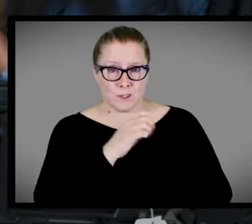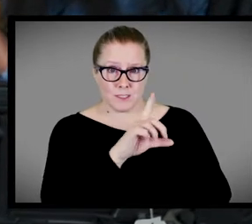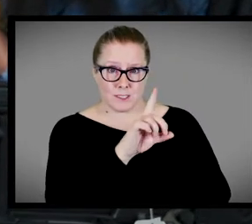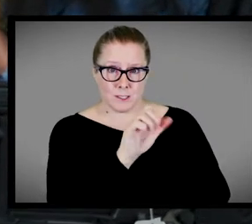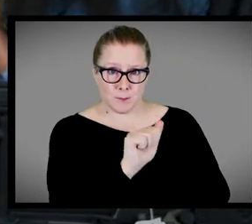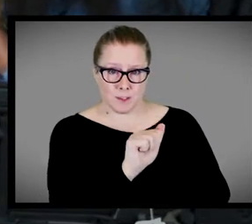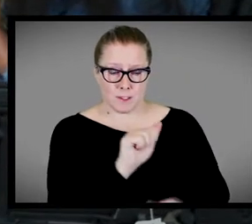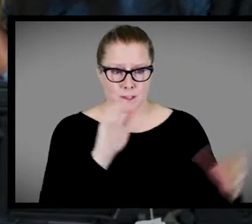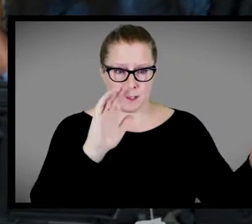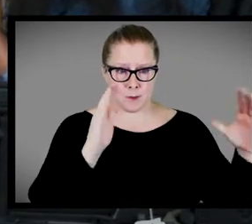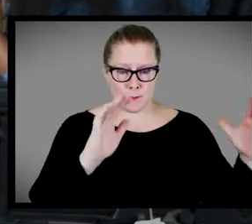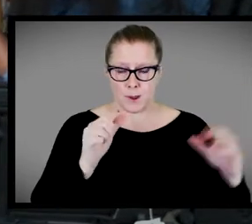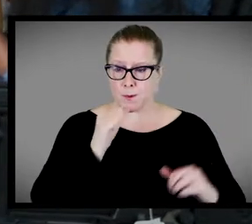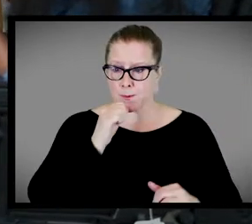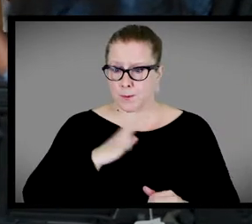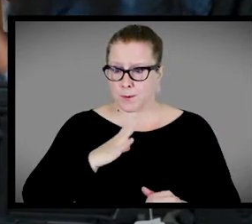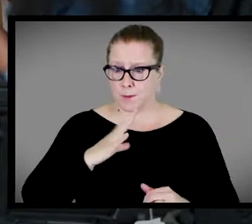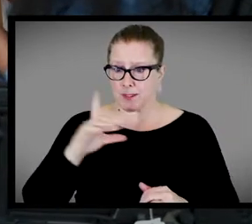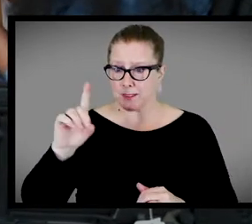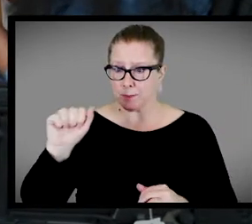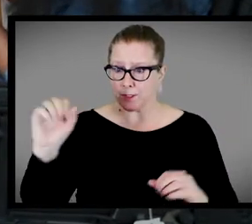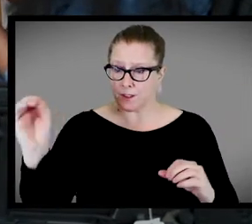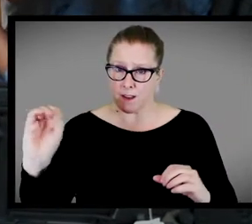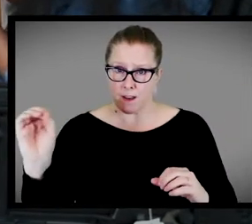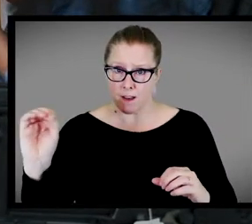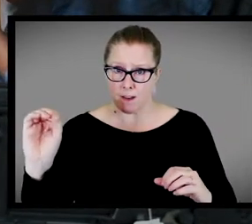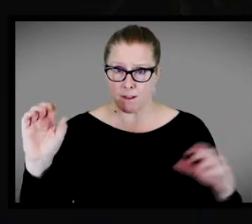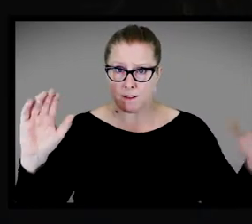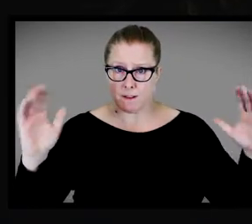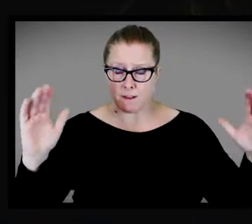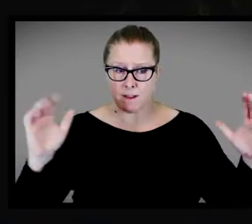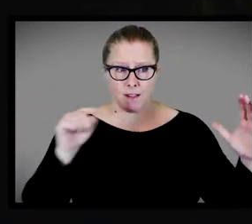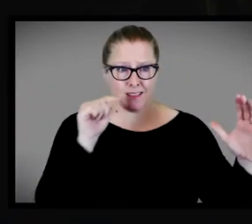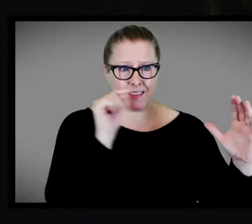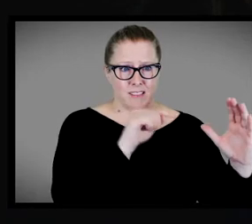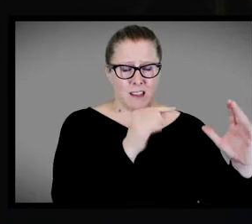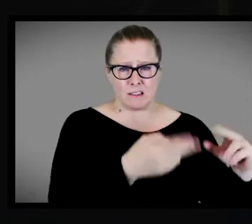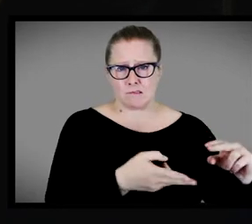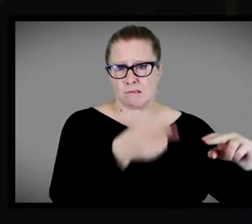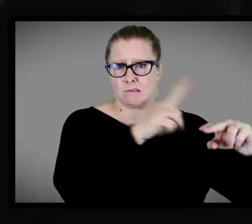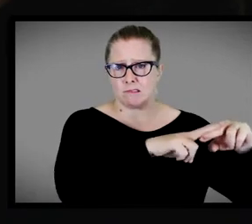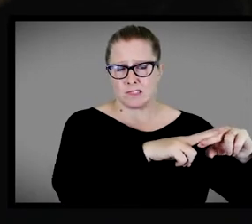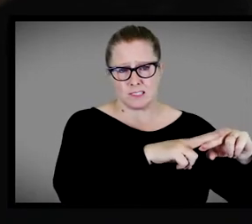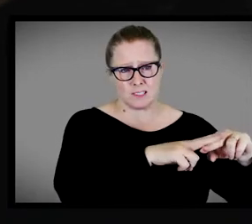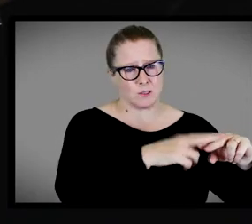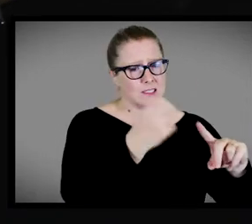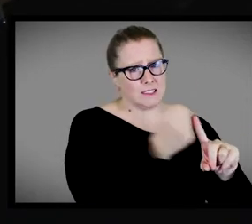العنف القائم على النوع الاجتماعي من أقرانهن غير المعوقات. تعمل أبيا أيضًا على تطوير تطبيق لمساعدة